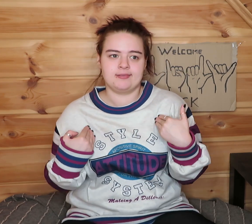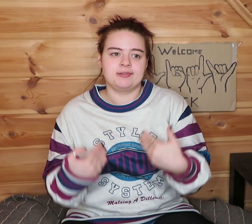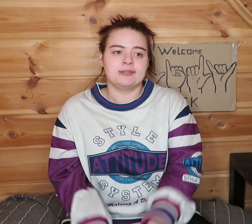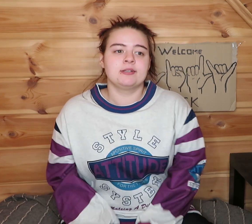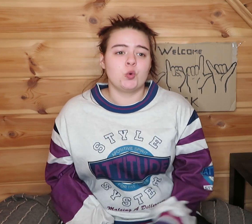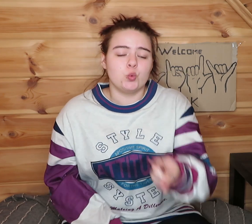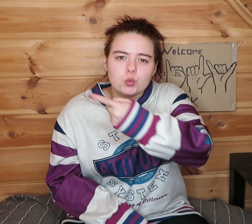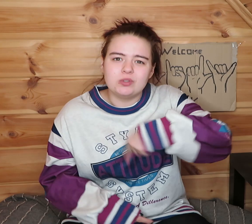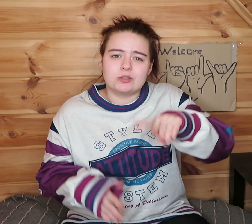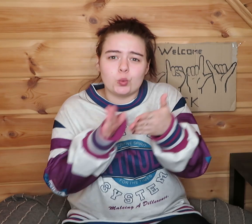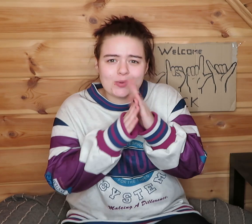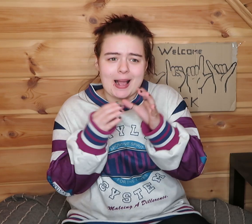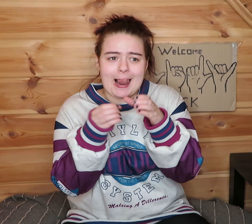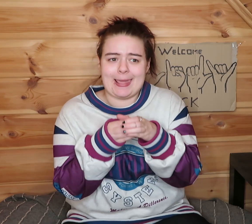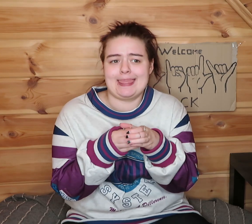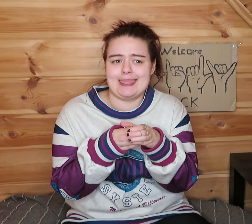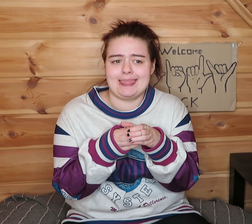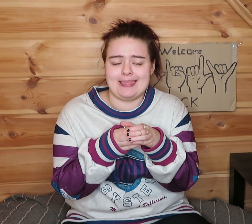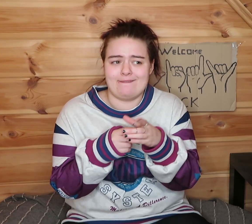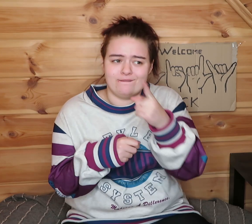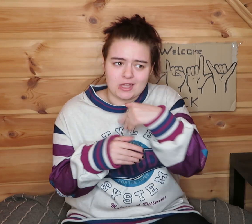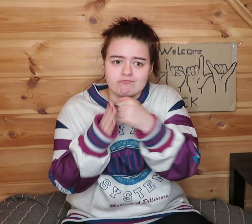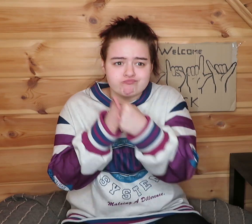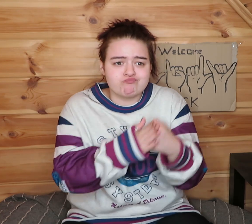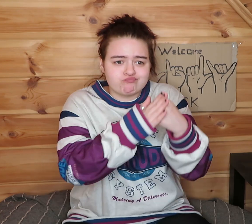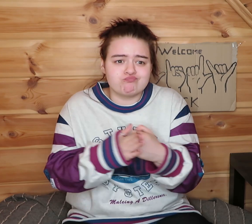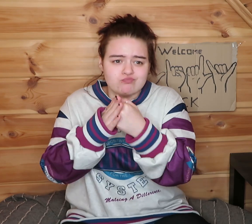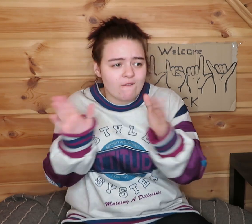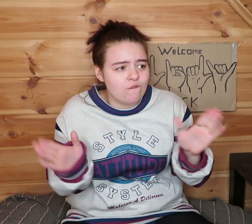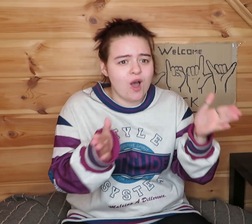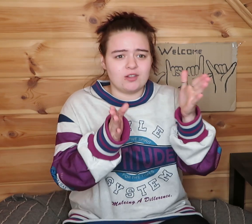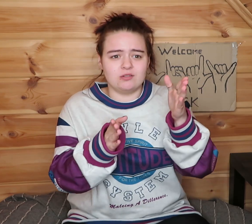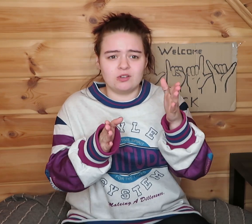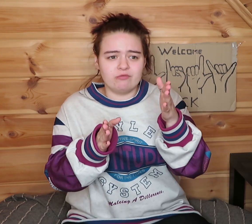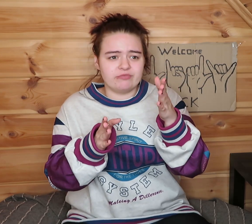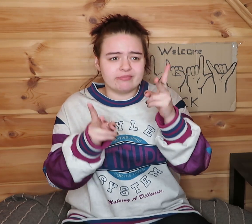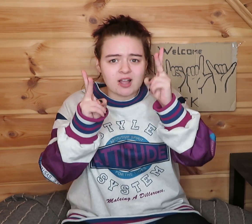Unsere Community ist klein. Wir sollten uns unterstützen und fördern.